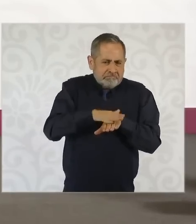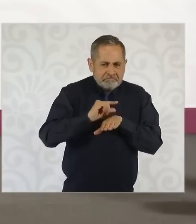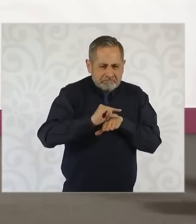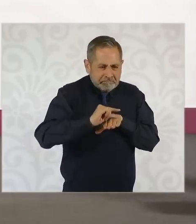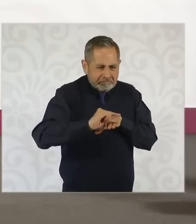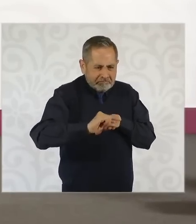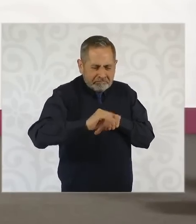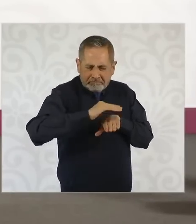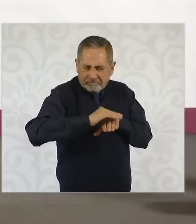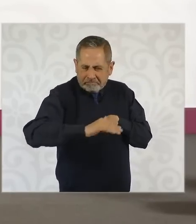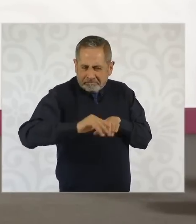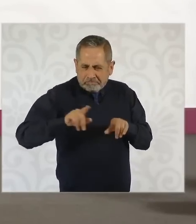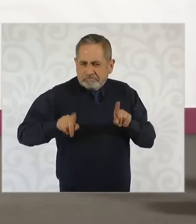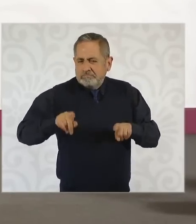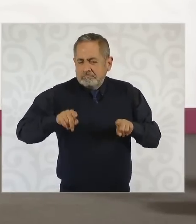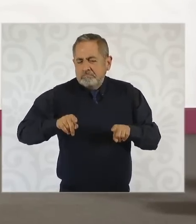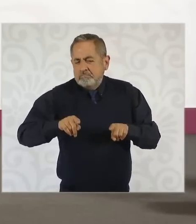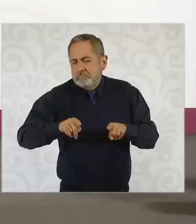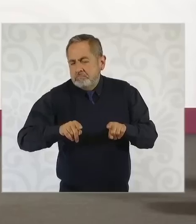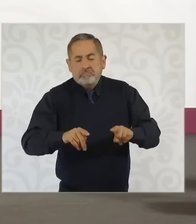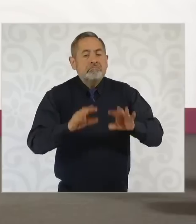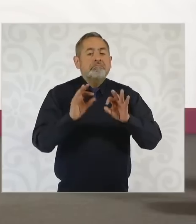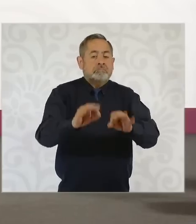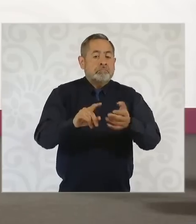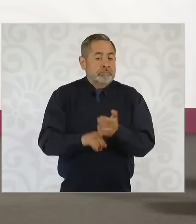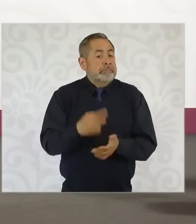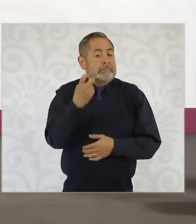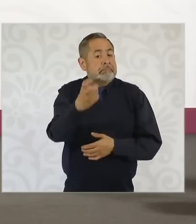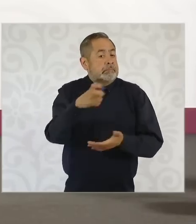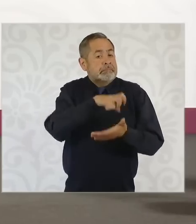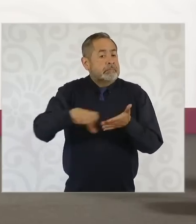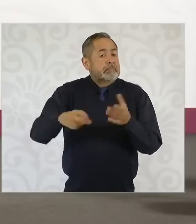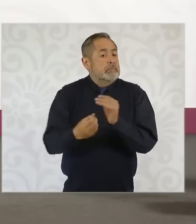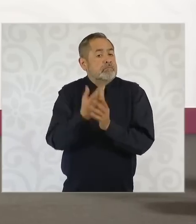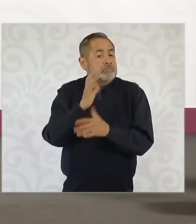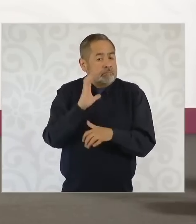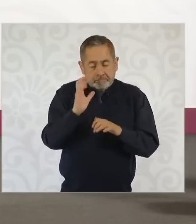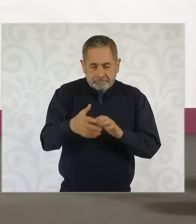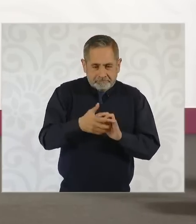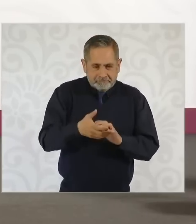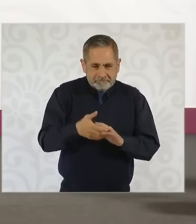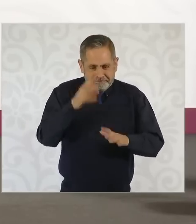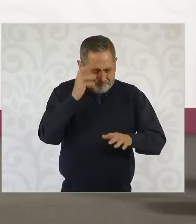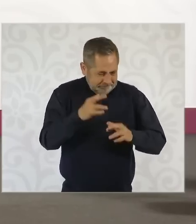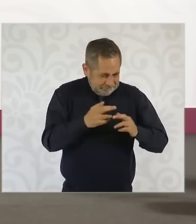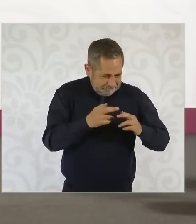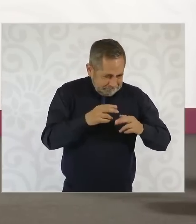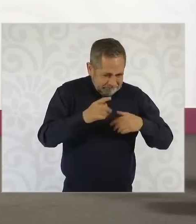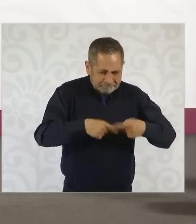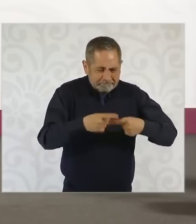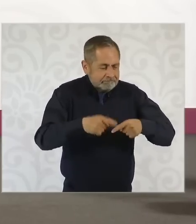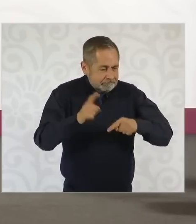Bueno vamos a adquirir extendedoras de con estas características después eh Una vez que se extiende